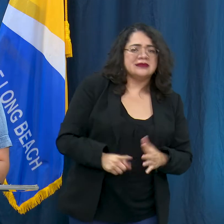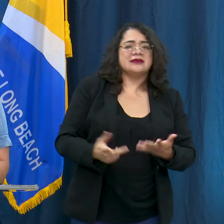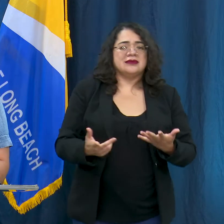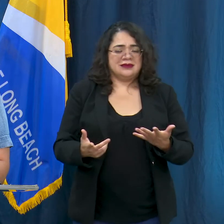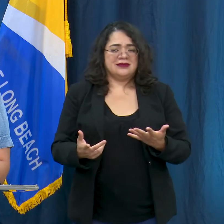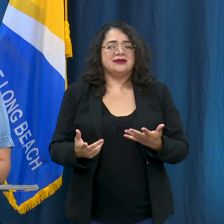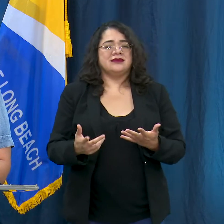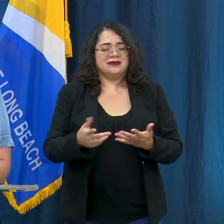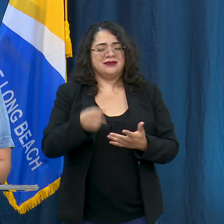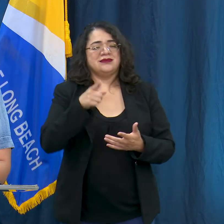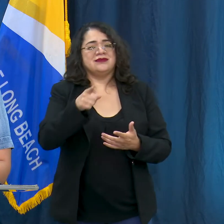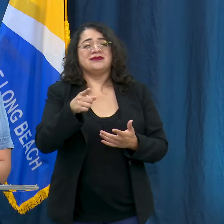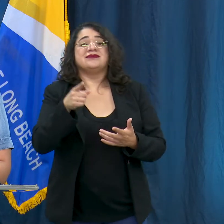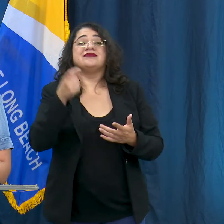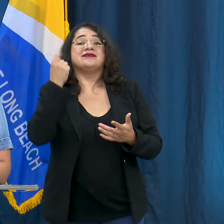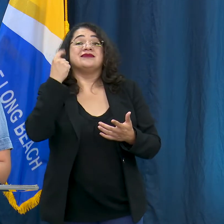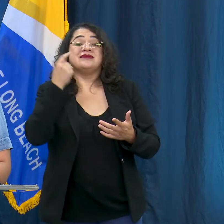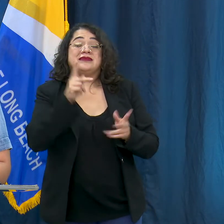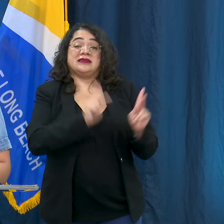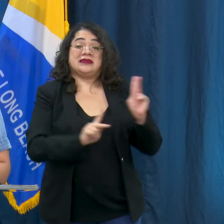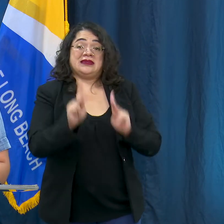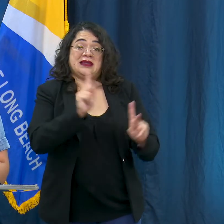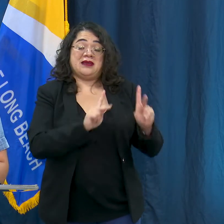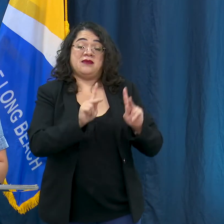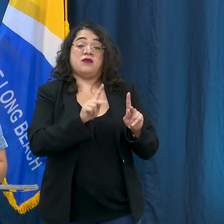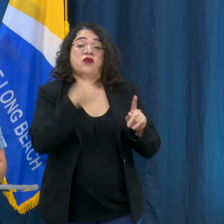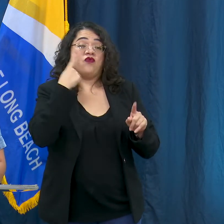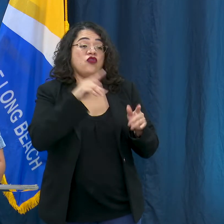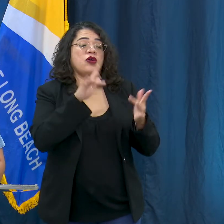en toda contacto de personas que assist e erin n grandes eventos como las